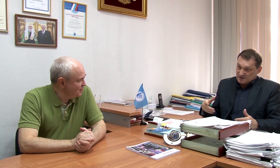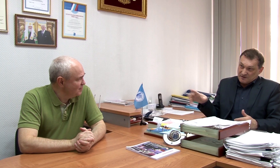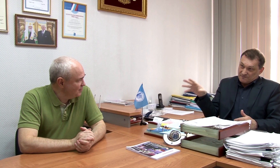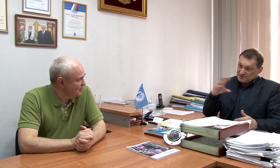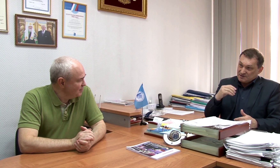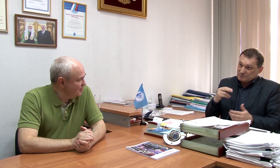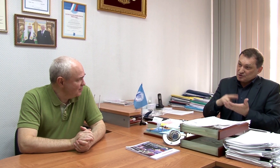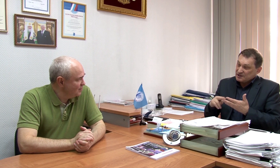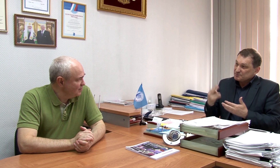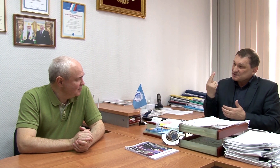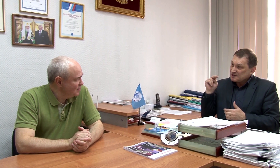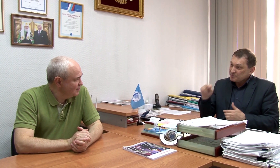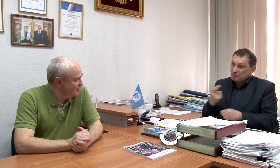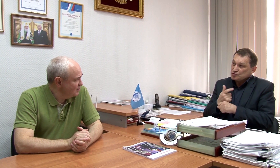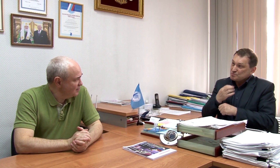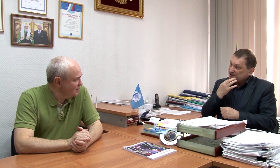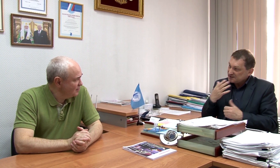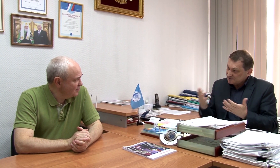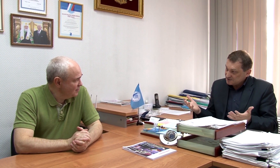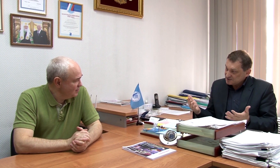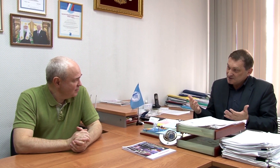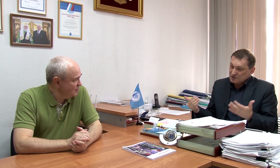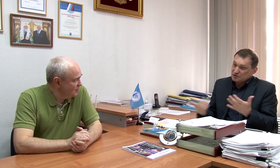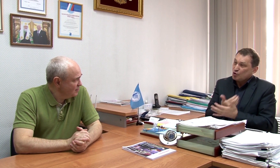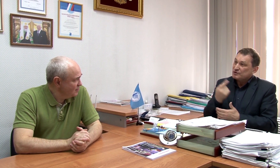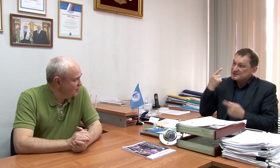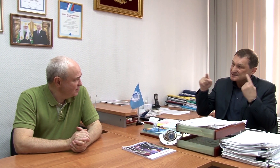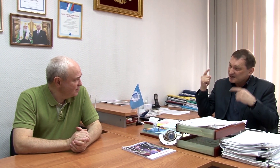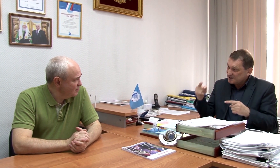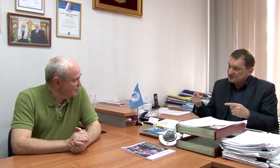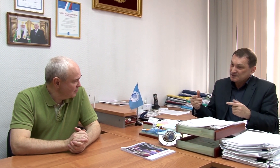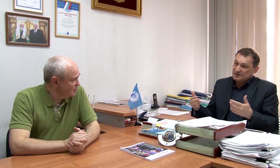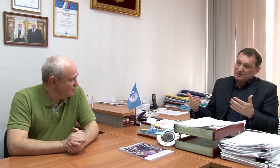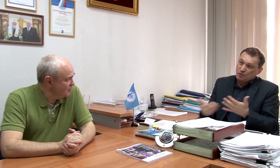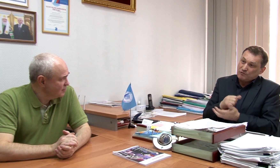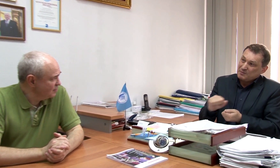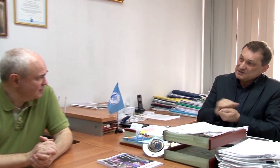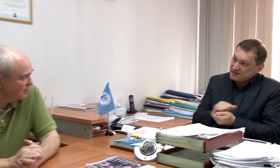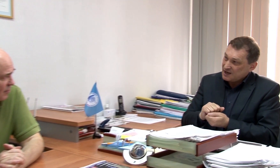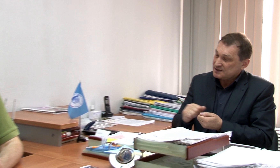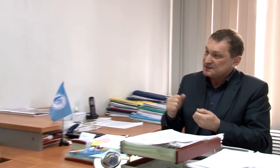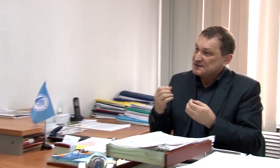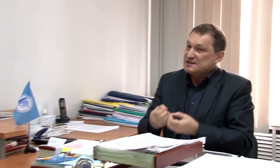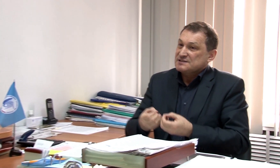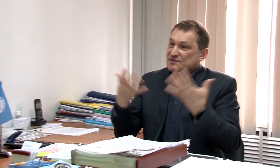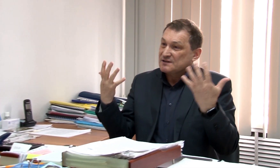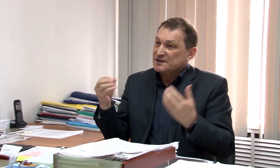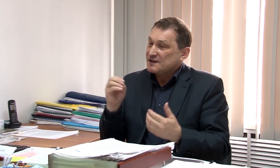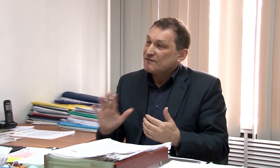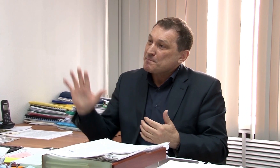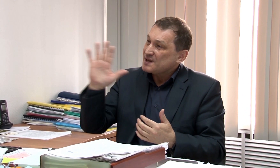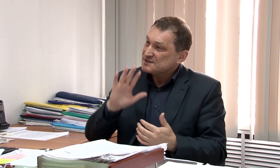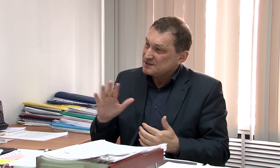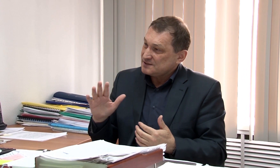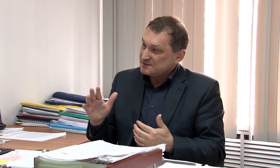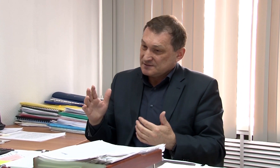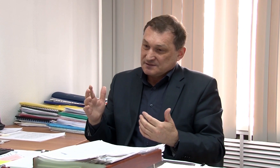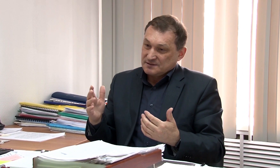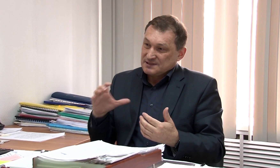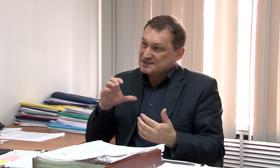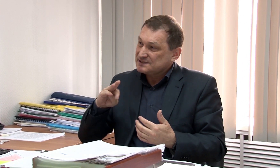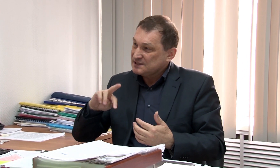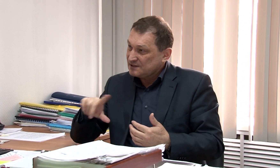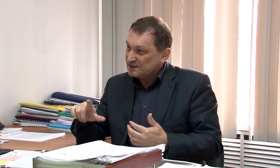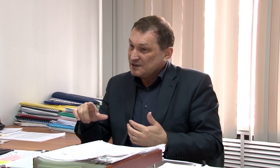Всем членам ЦП очень понравились новый дизайн, новые материалы, светлый европейский стиль.